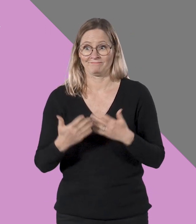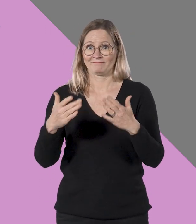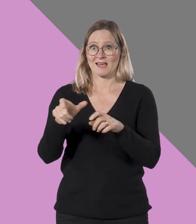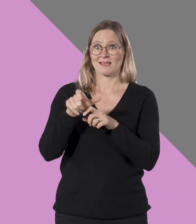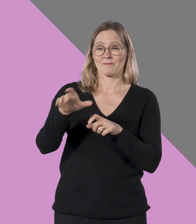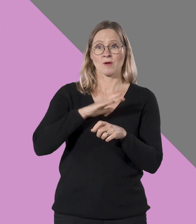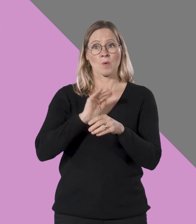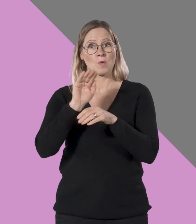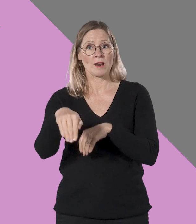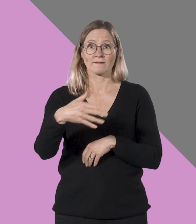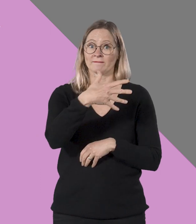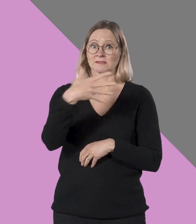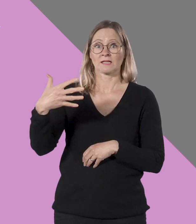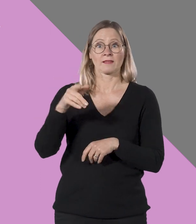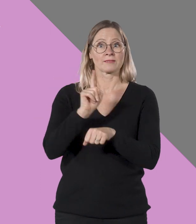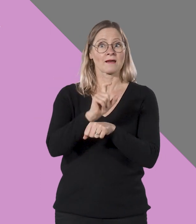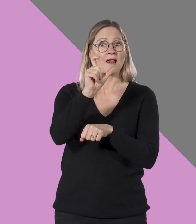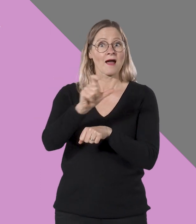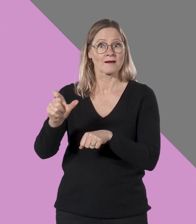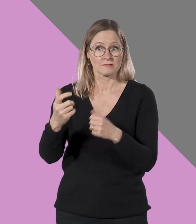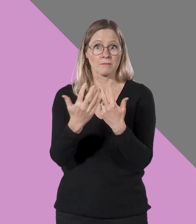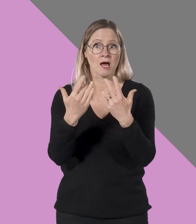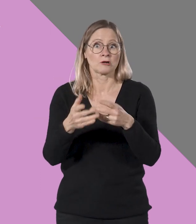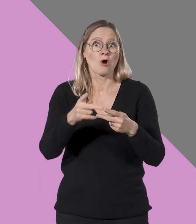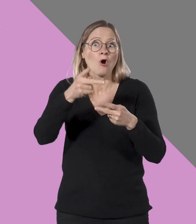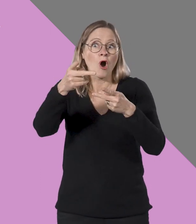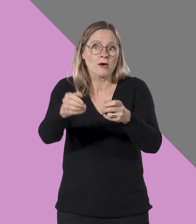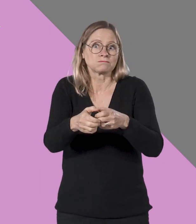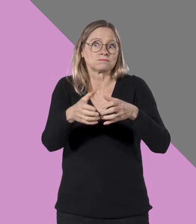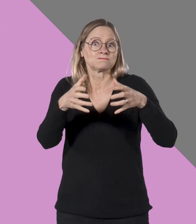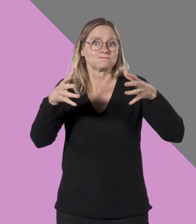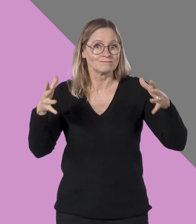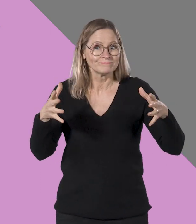Kanavalla on jo yli 500 tilaajaa, ja määrä kasvaa koko ajan.